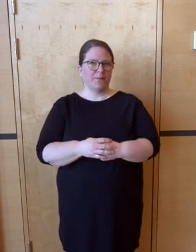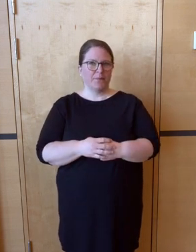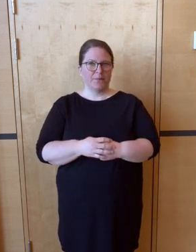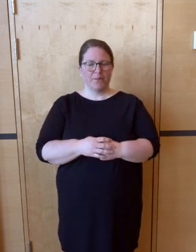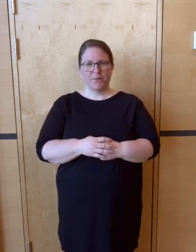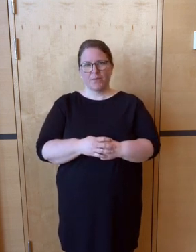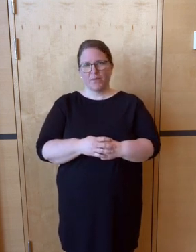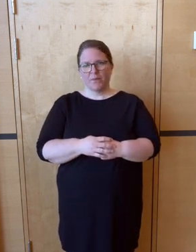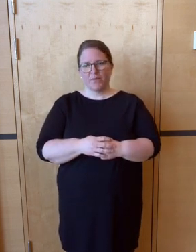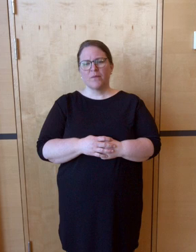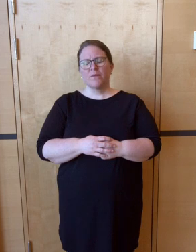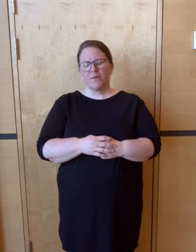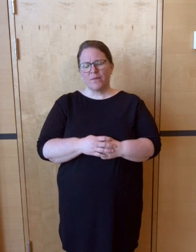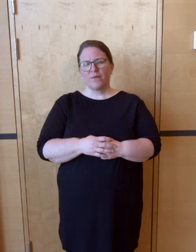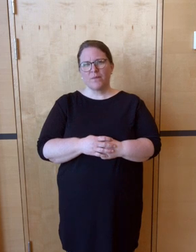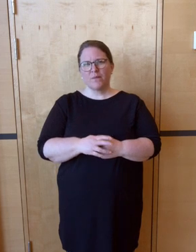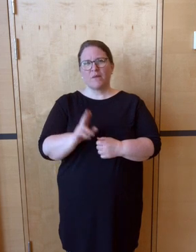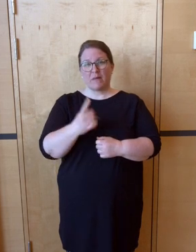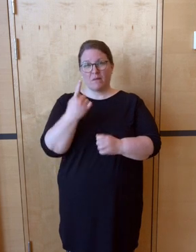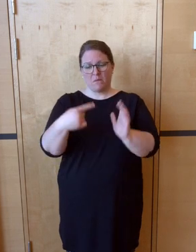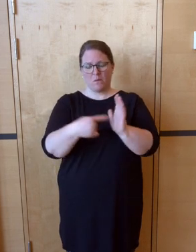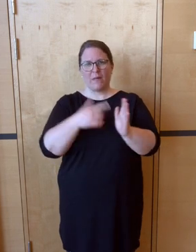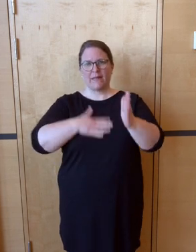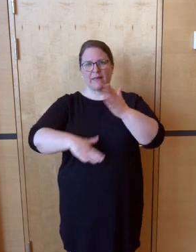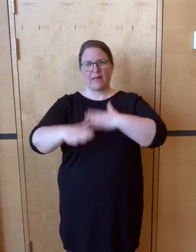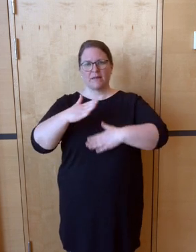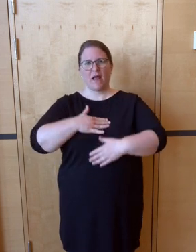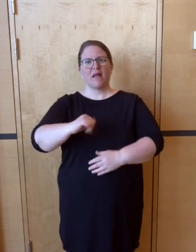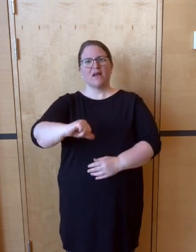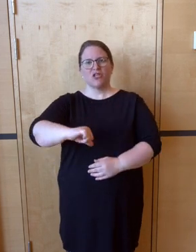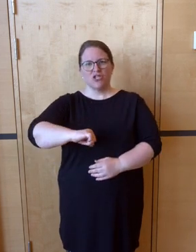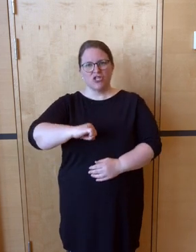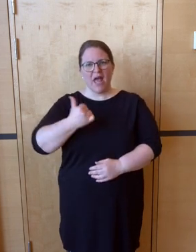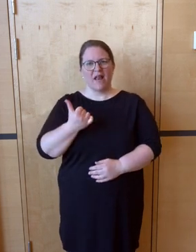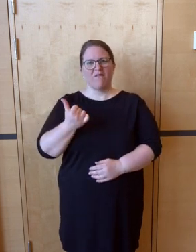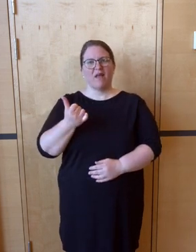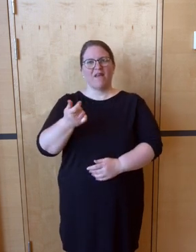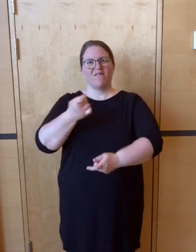Och där är väldigt intressant punkter självförsörjning Självfinansieringsgrad